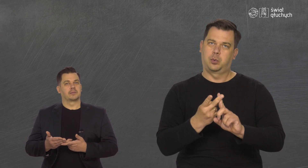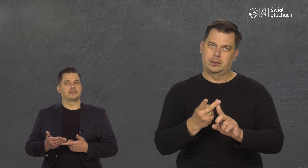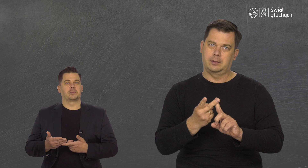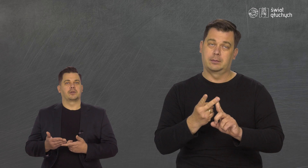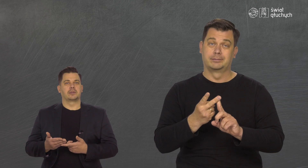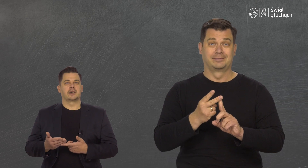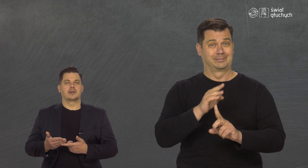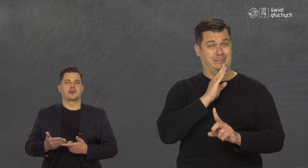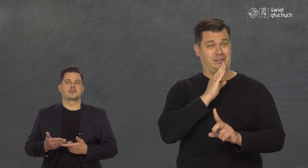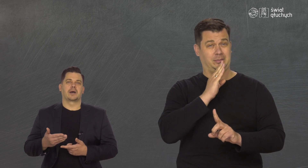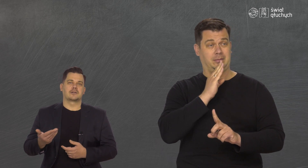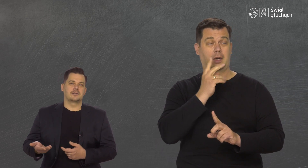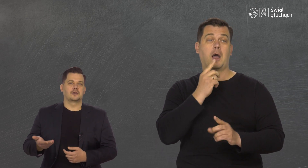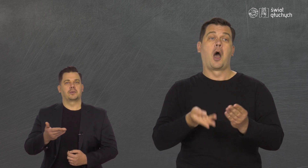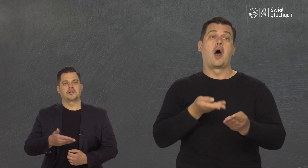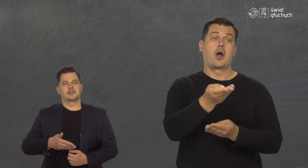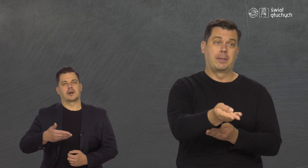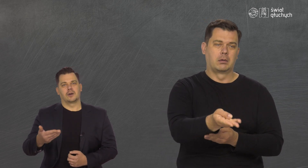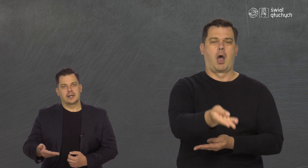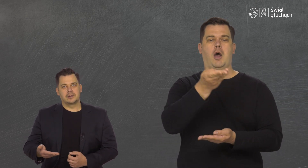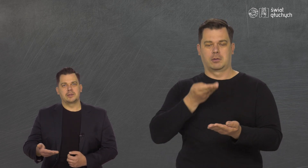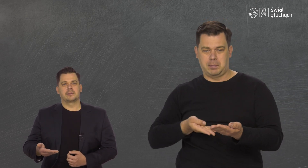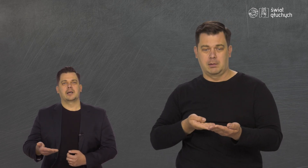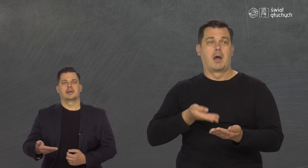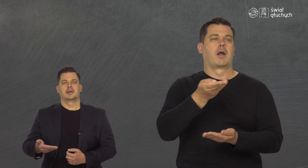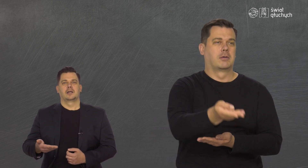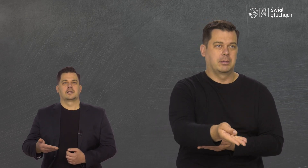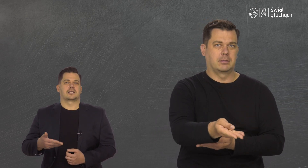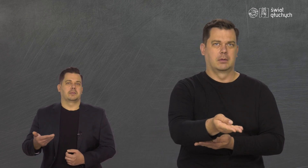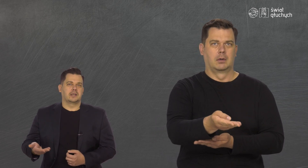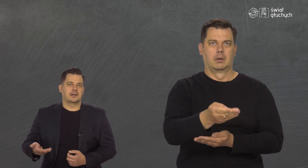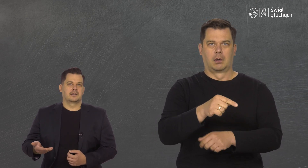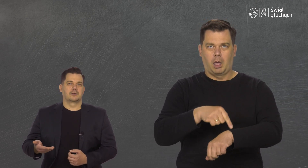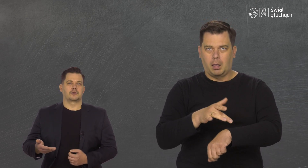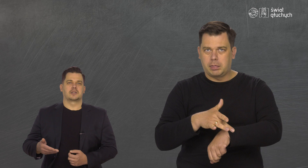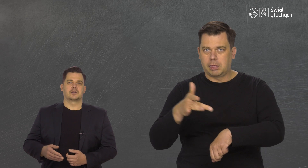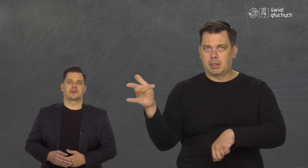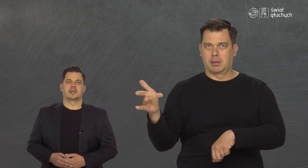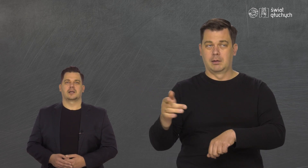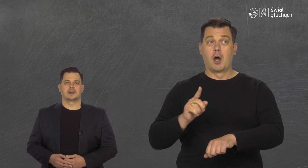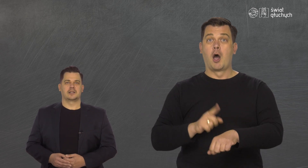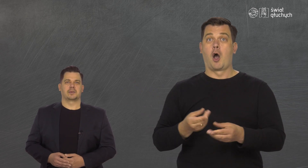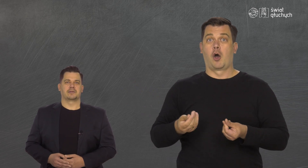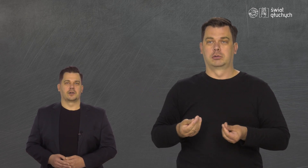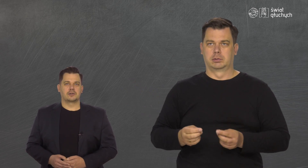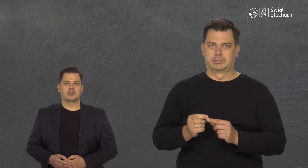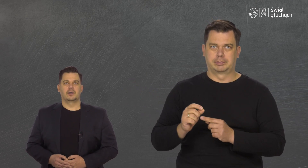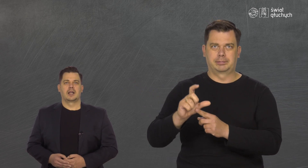prawdopodobnie rozpatrzyć i odpowiedzieć na kolejne pisma. Czas mija, koszty załatwienia danej sprawy rosną,